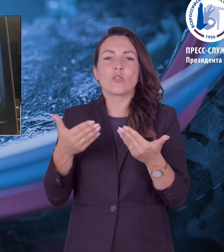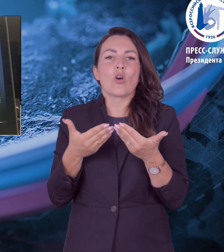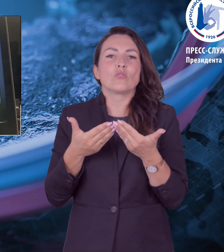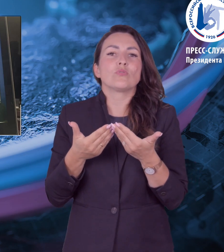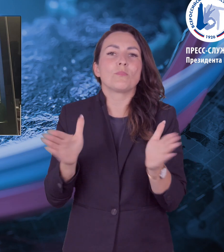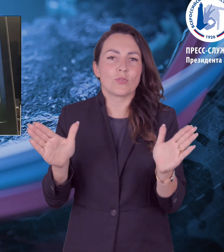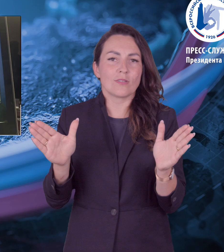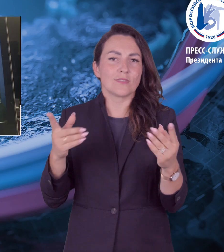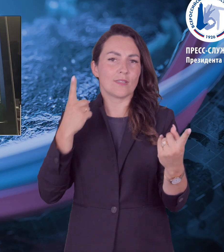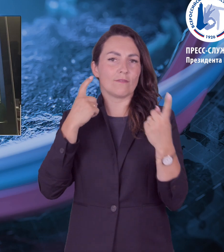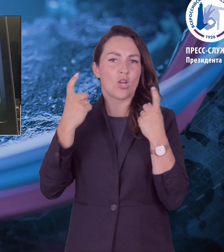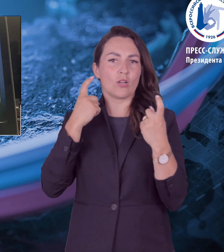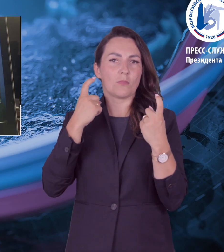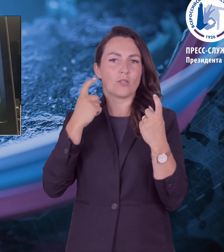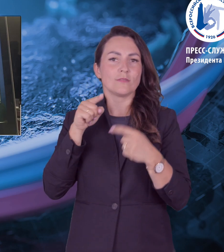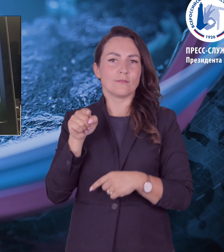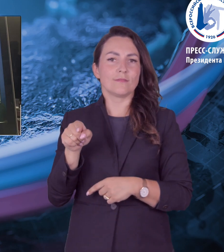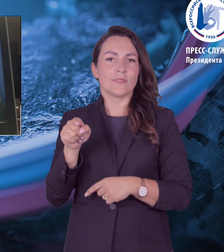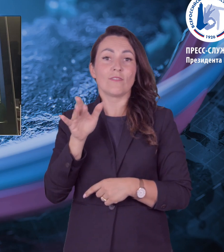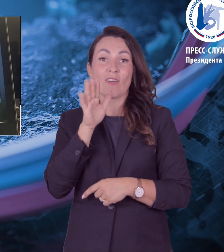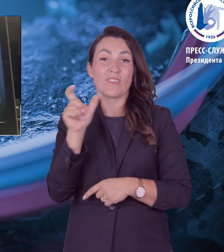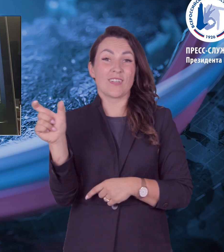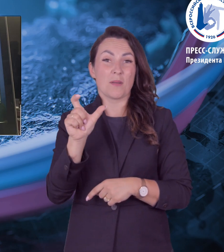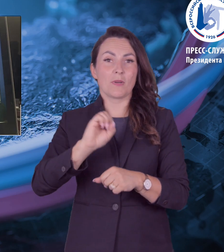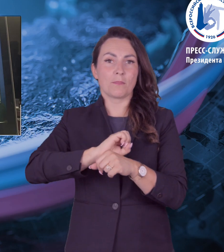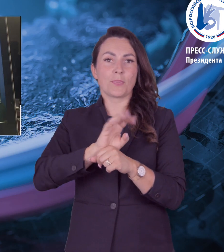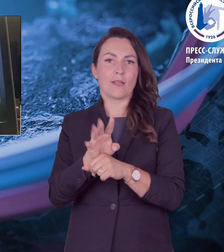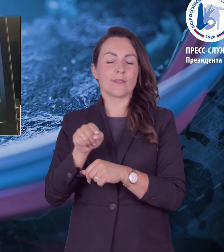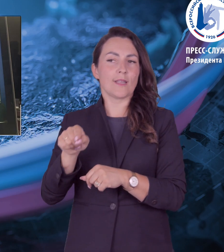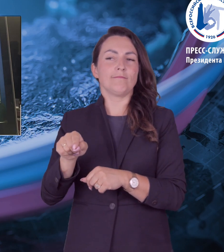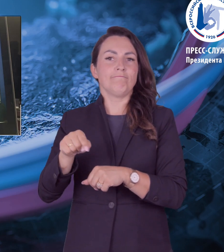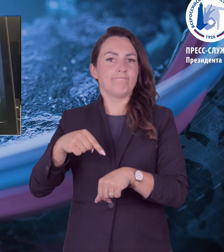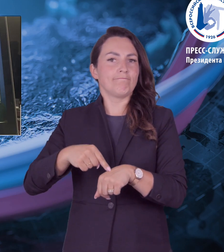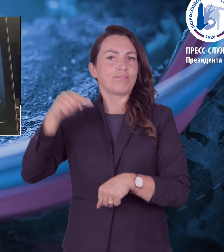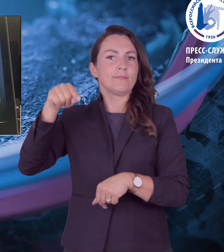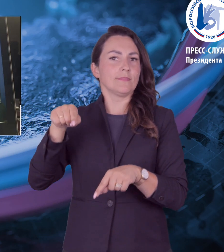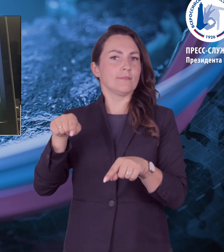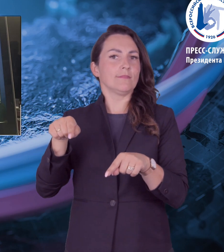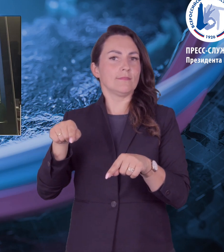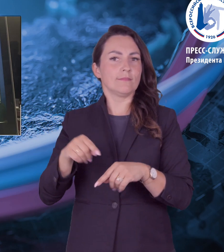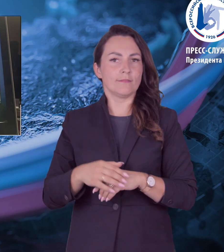и доступности информации и во время пандемии обострилась.